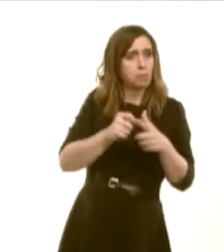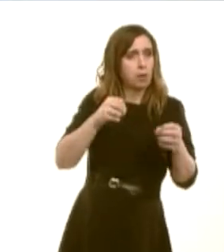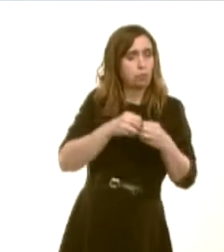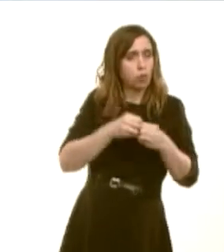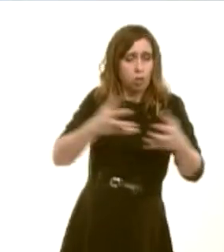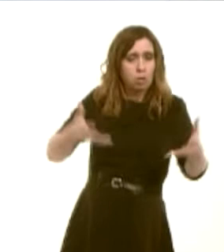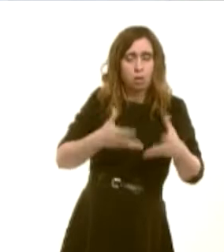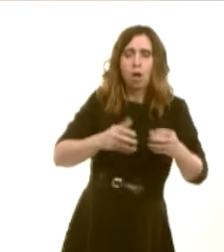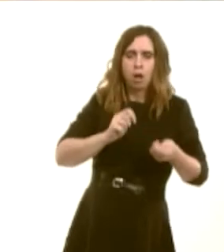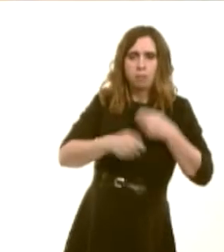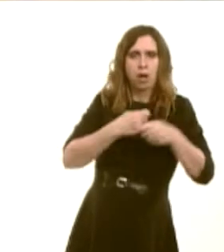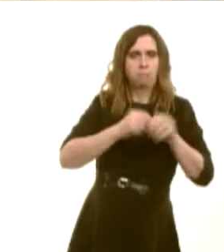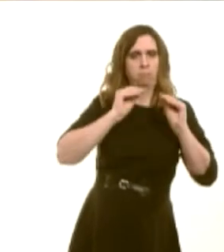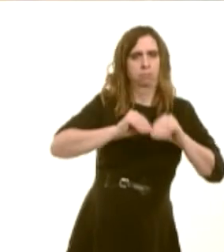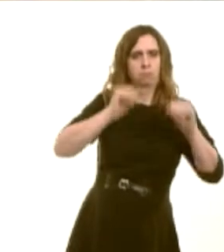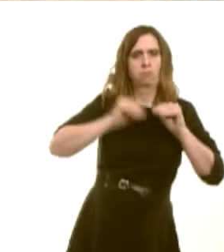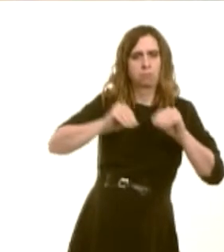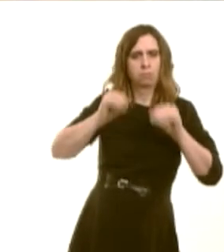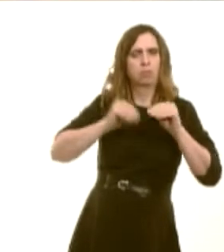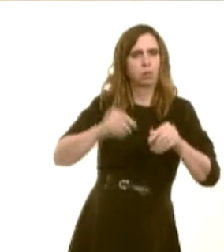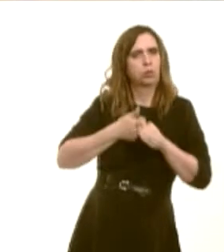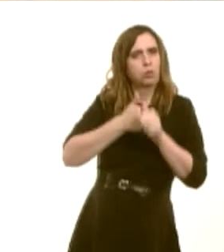economi leol? Carwyn Jones: Wel, mae hyn, wrth gwrs, yn